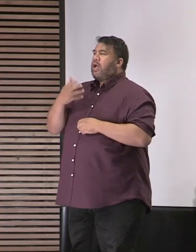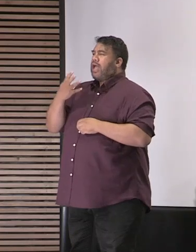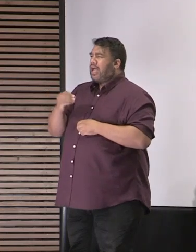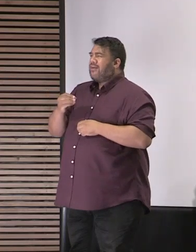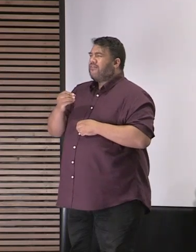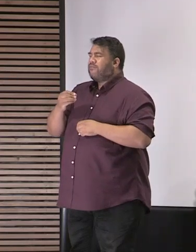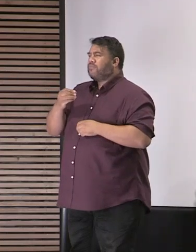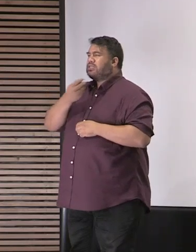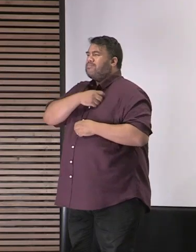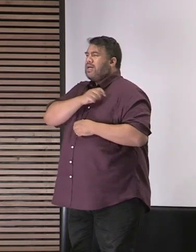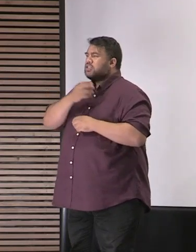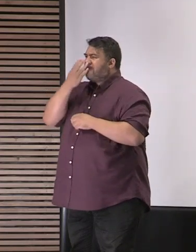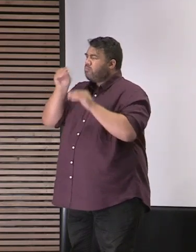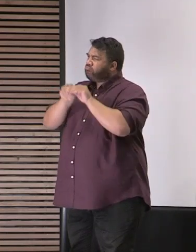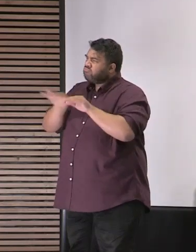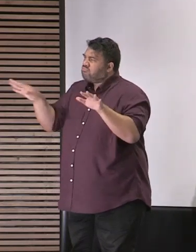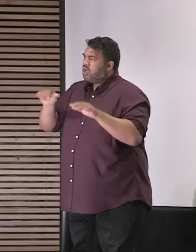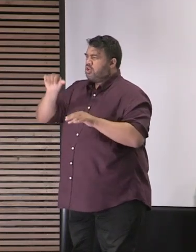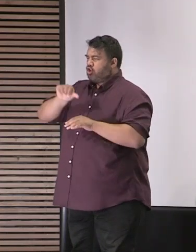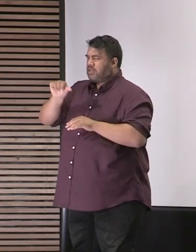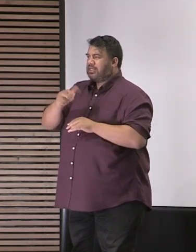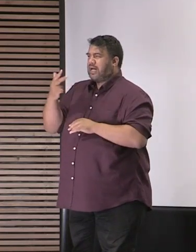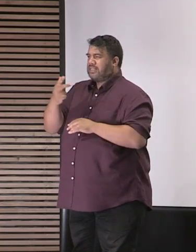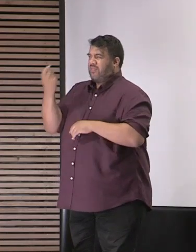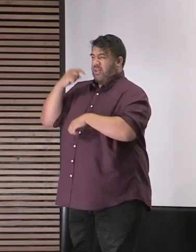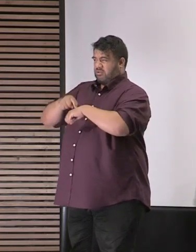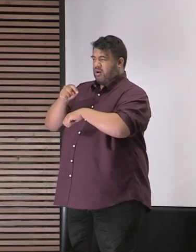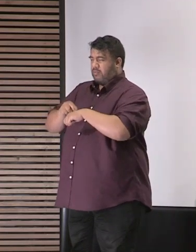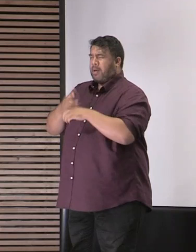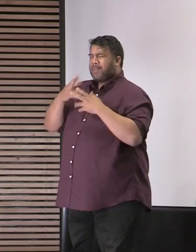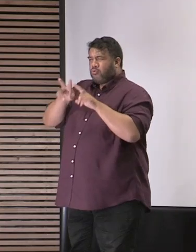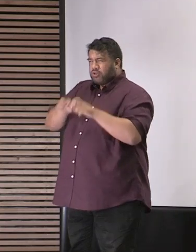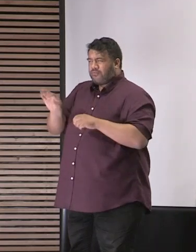prolongado. Solo necesitamos mirar la historia aquí como guía. Hay investigaciones